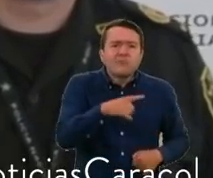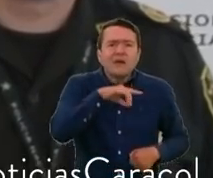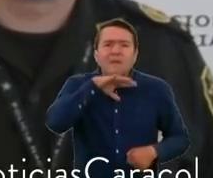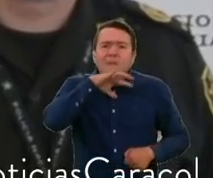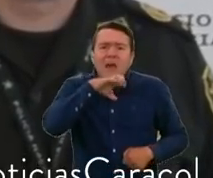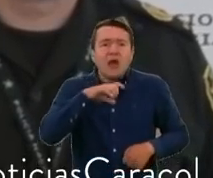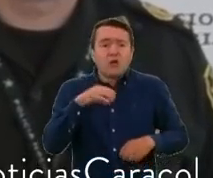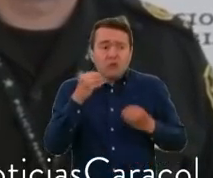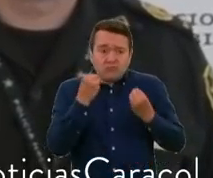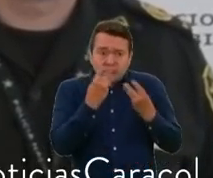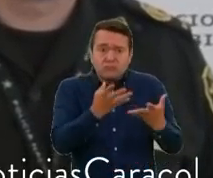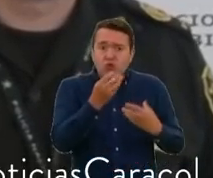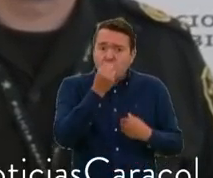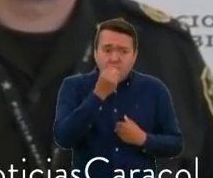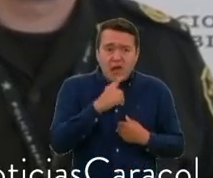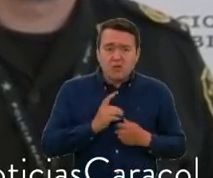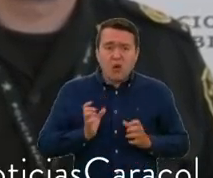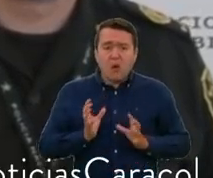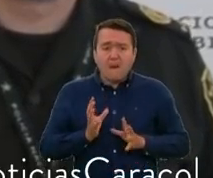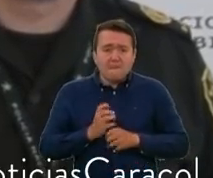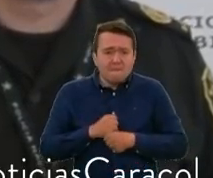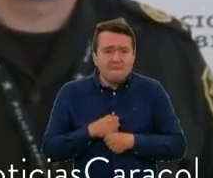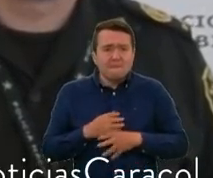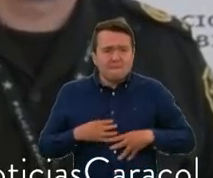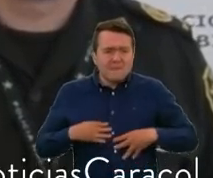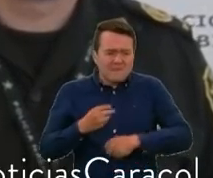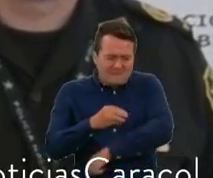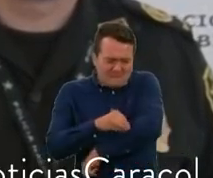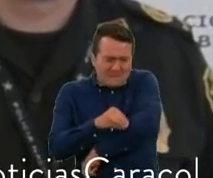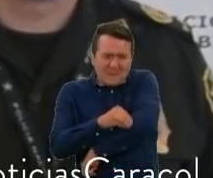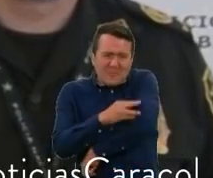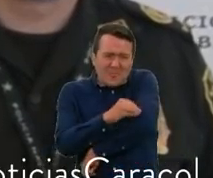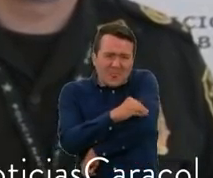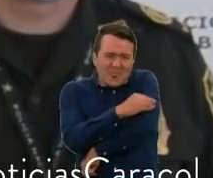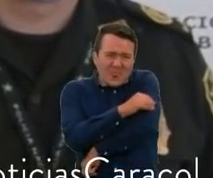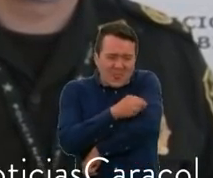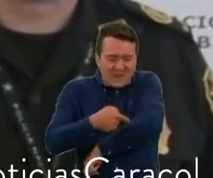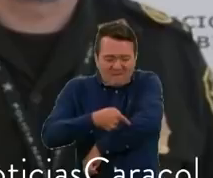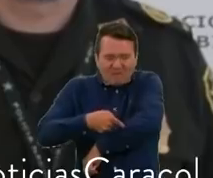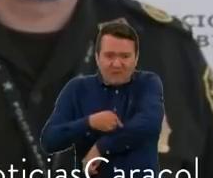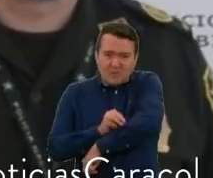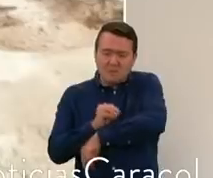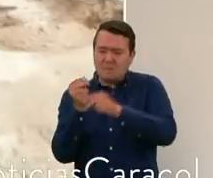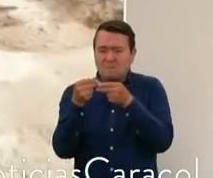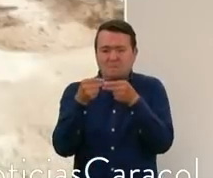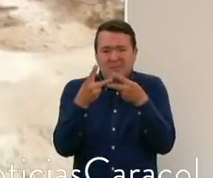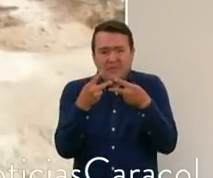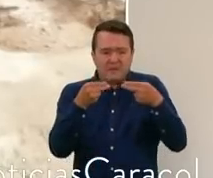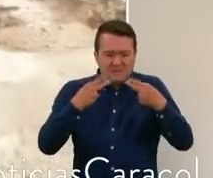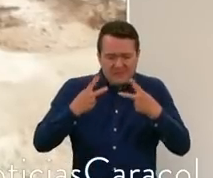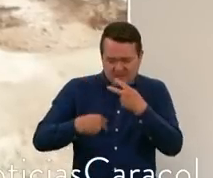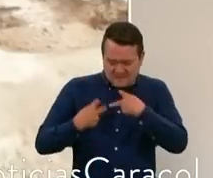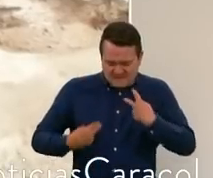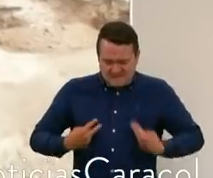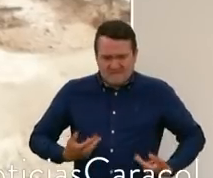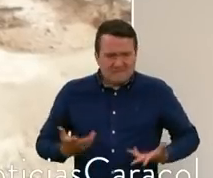)))Por este hecho fueron capturadas cuatro personas. )) caninos en estado de